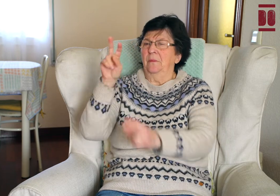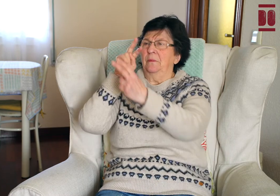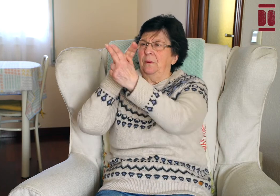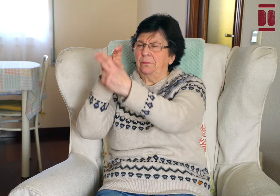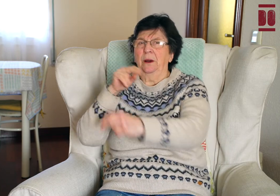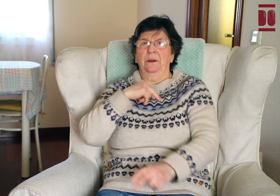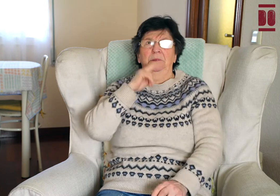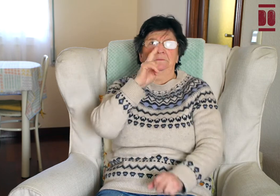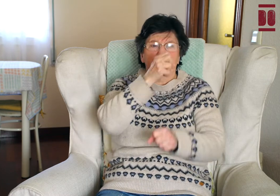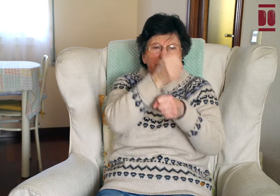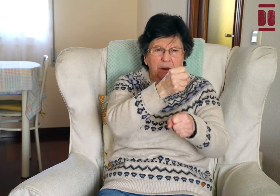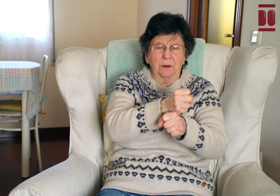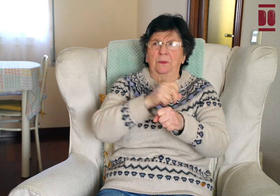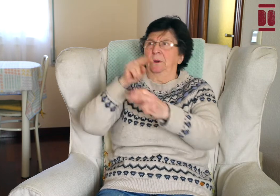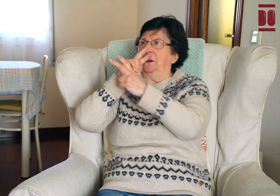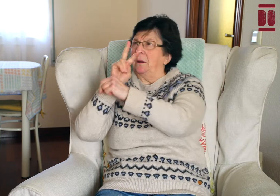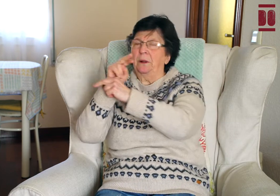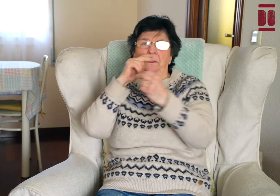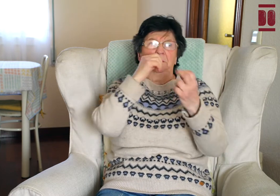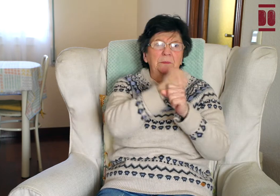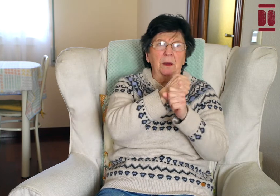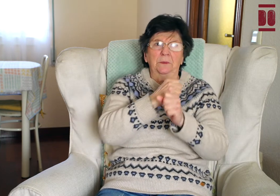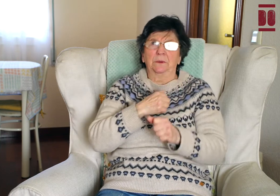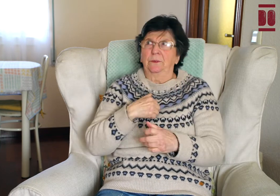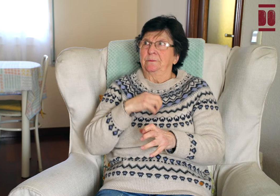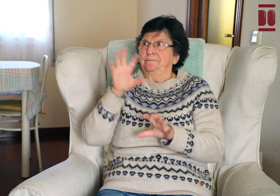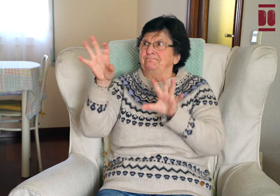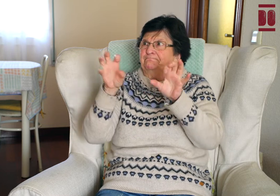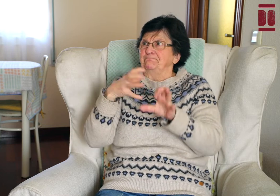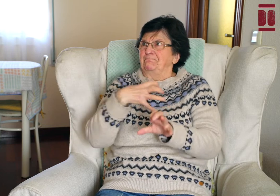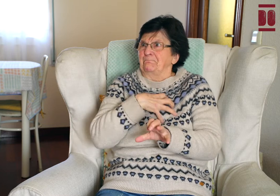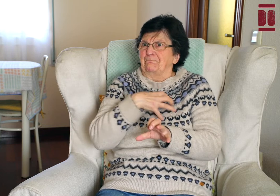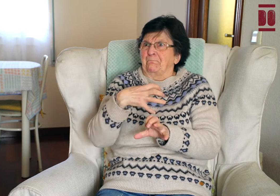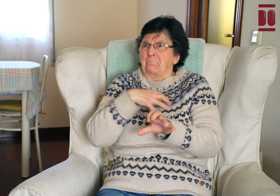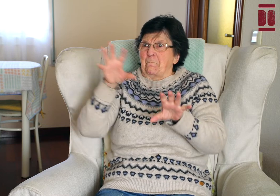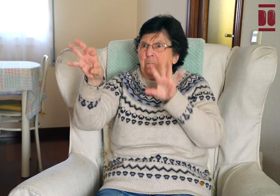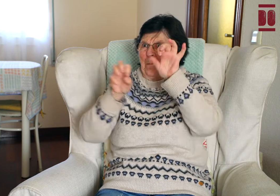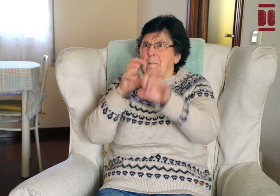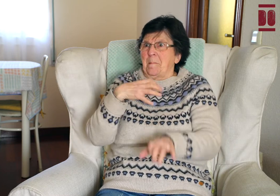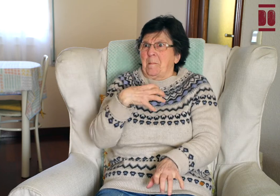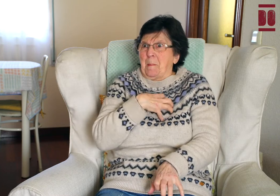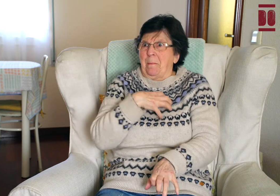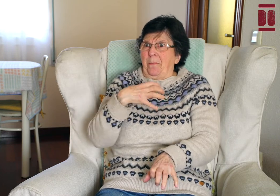Los veía hablar y trabajar, y hablar y trabajar, y yo no podía entender mucho